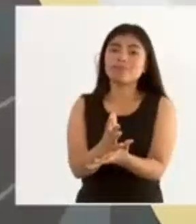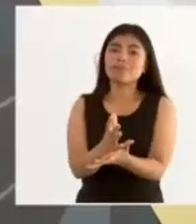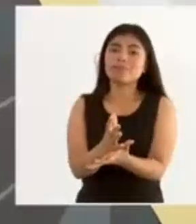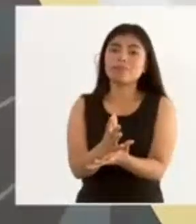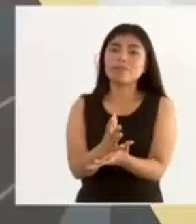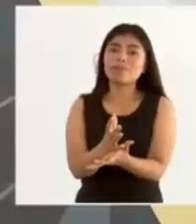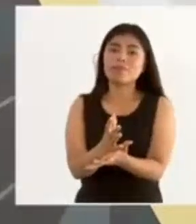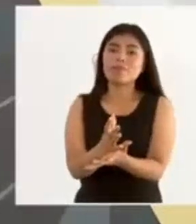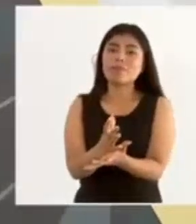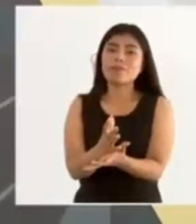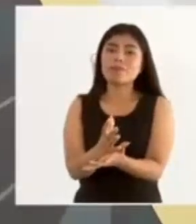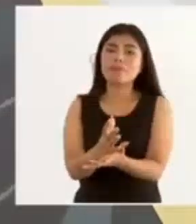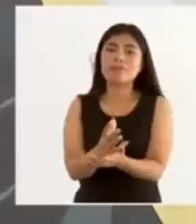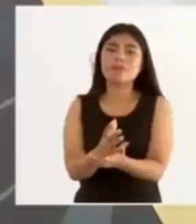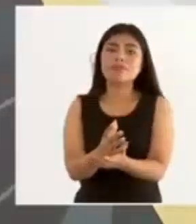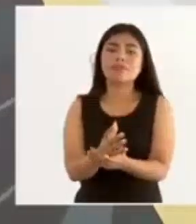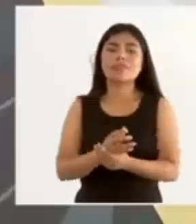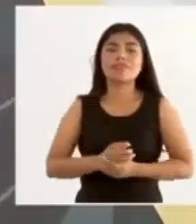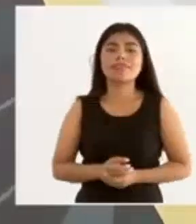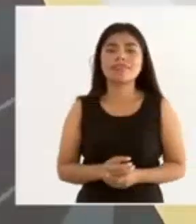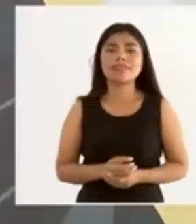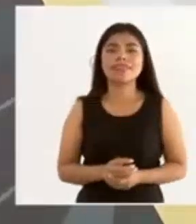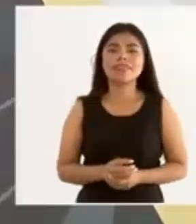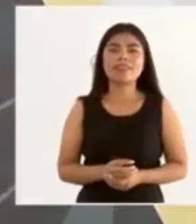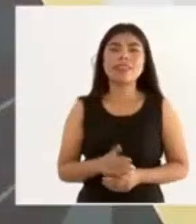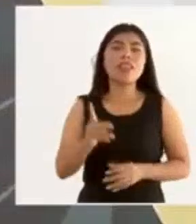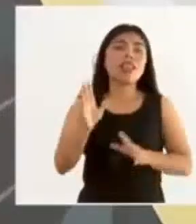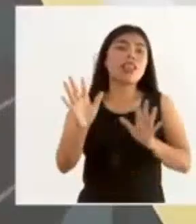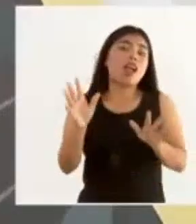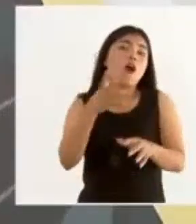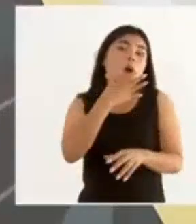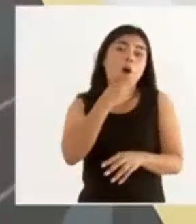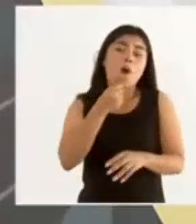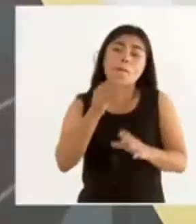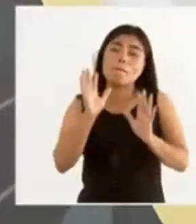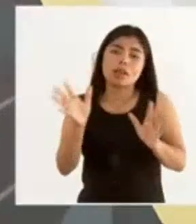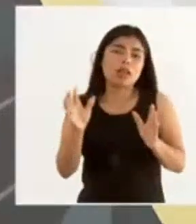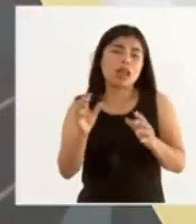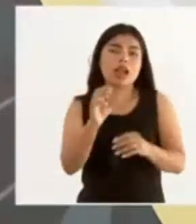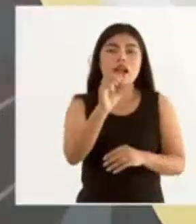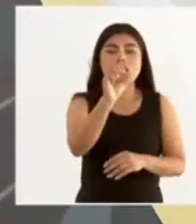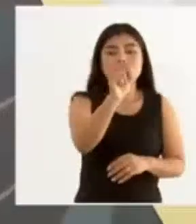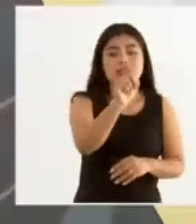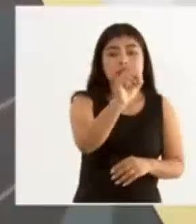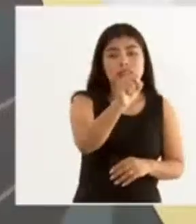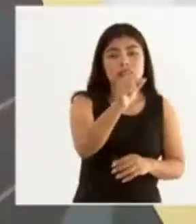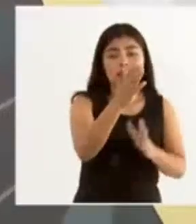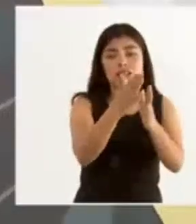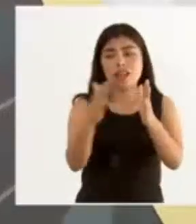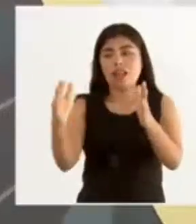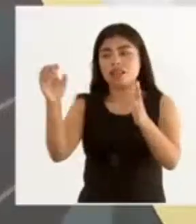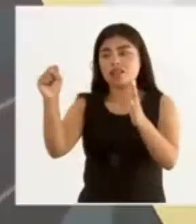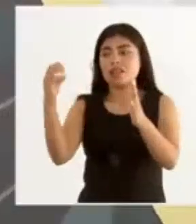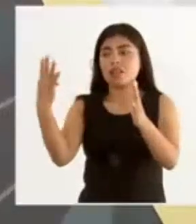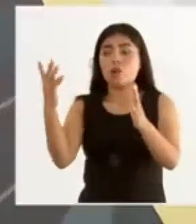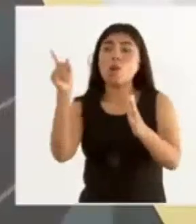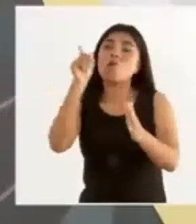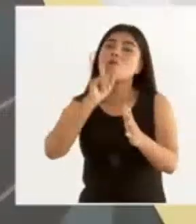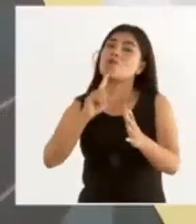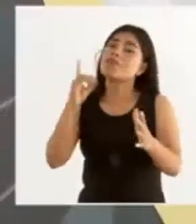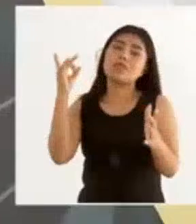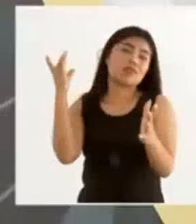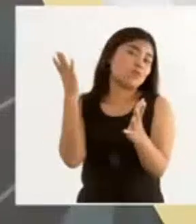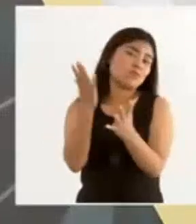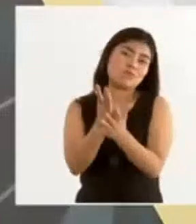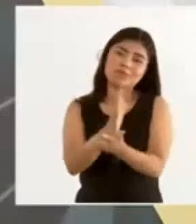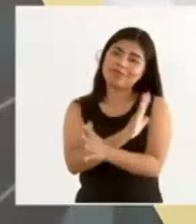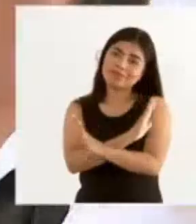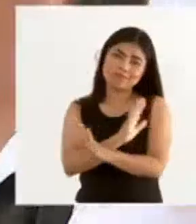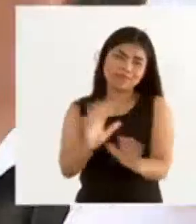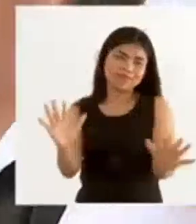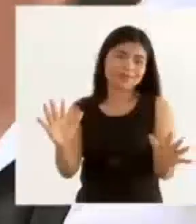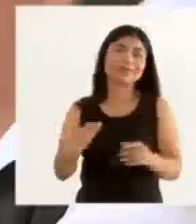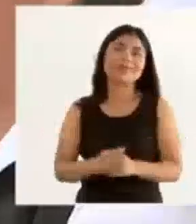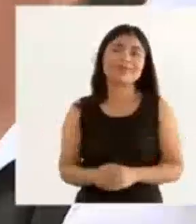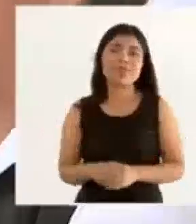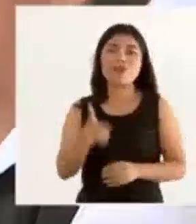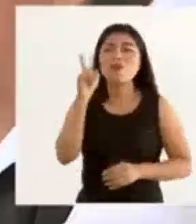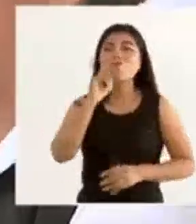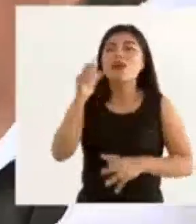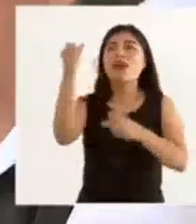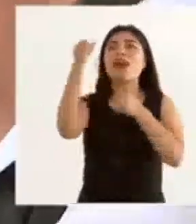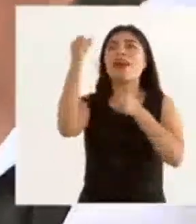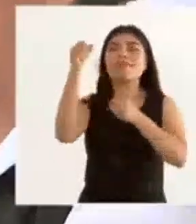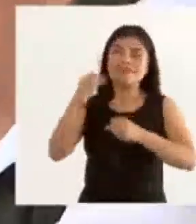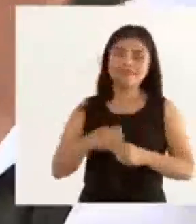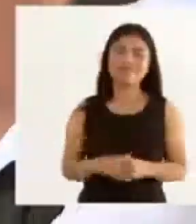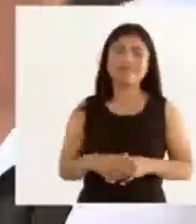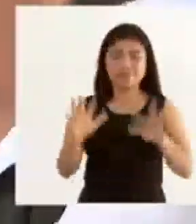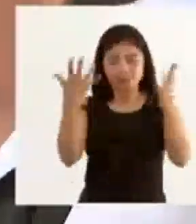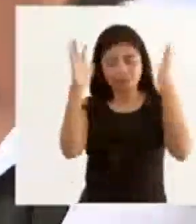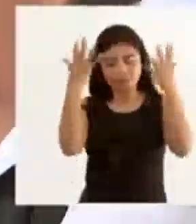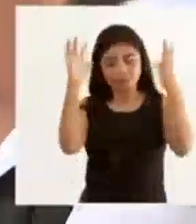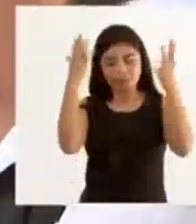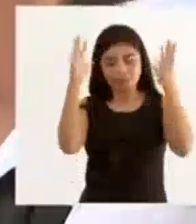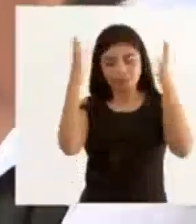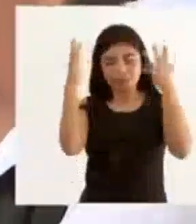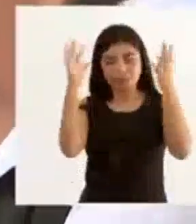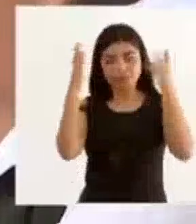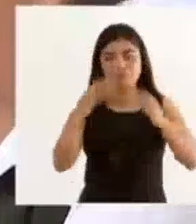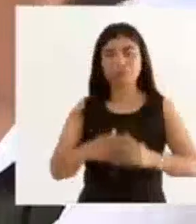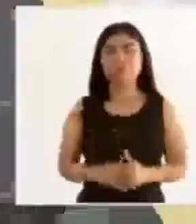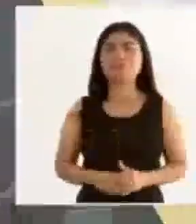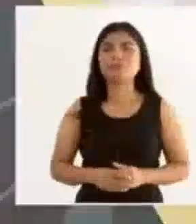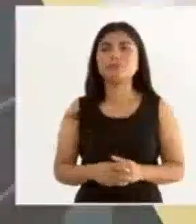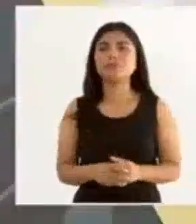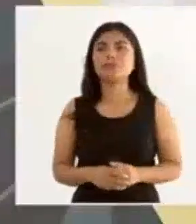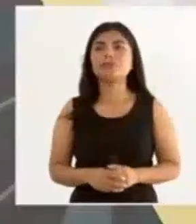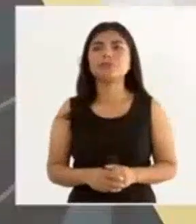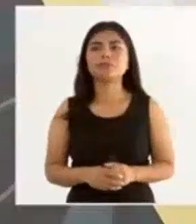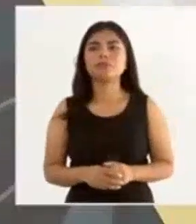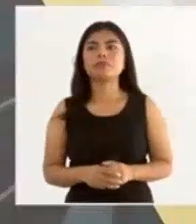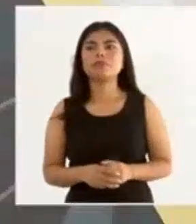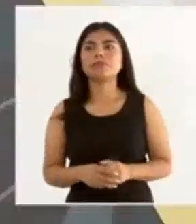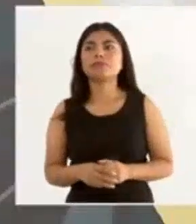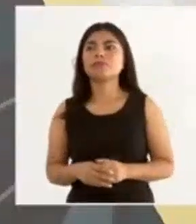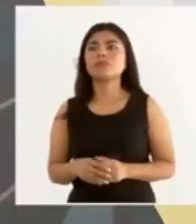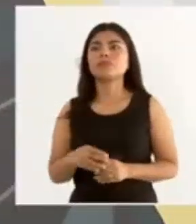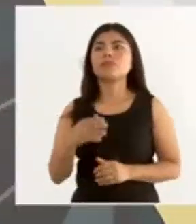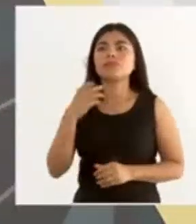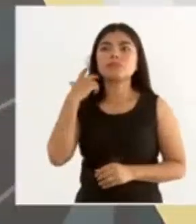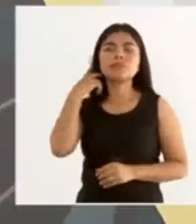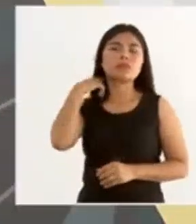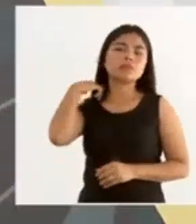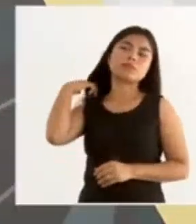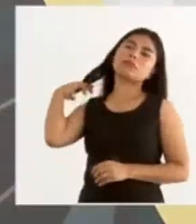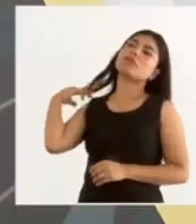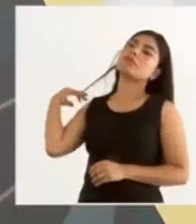a los hombres, ¿eh? de 60 a 64 solo para las mujeres porque es tiempo de mujeres.